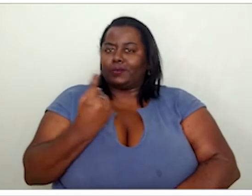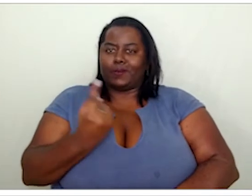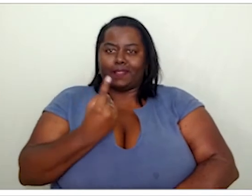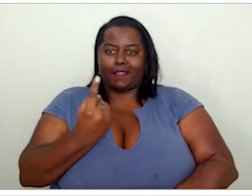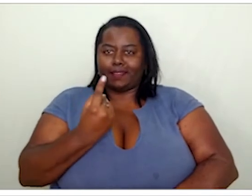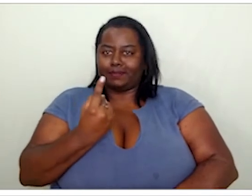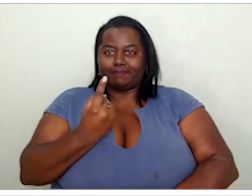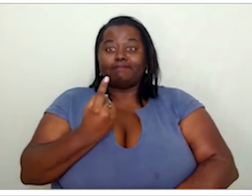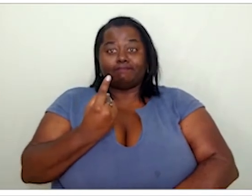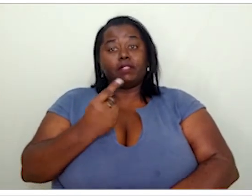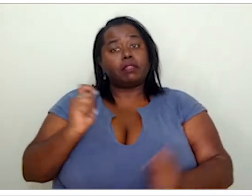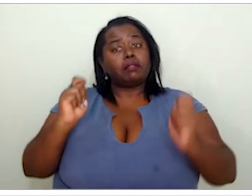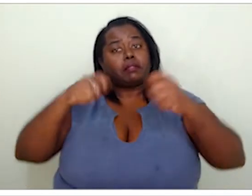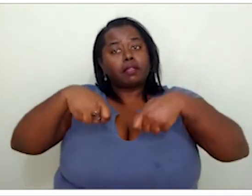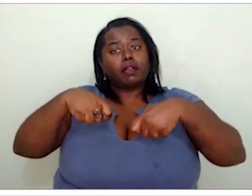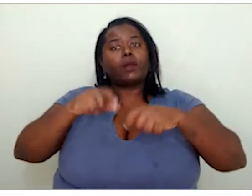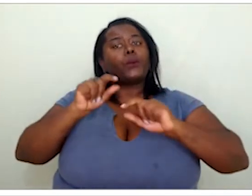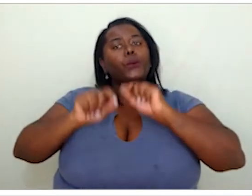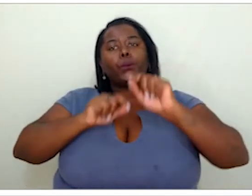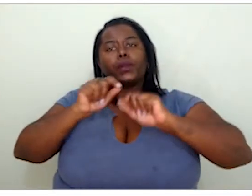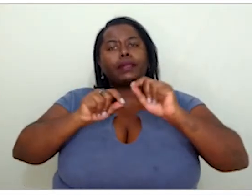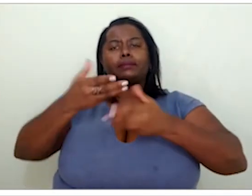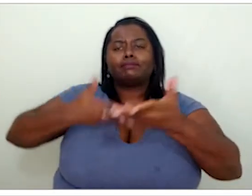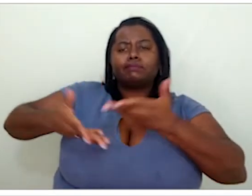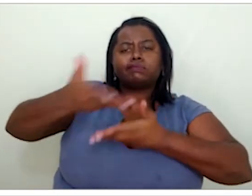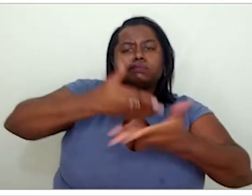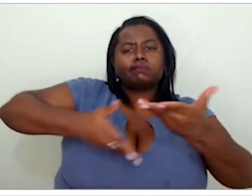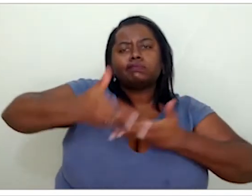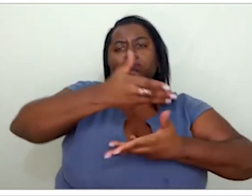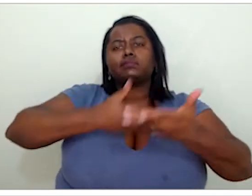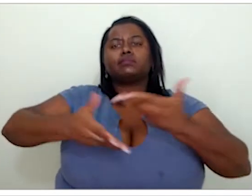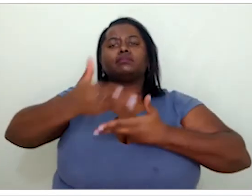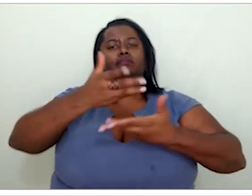podemos tener mucha interacción en el aprendizaje digital